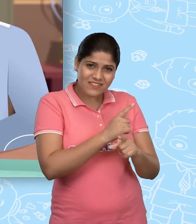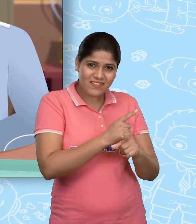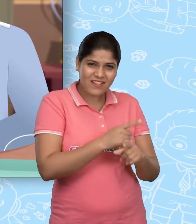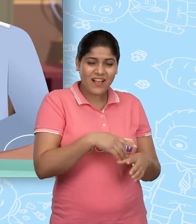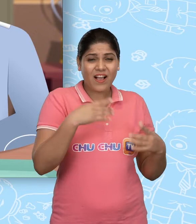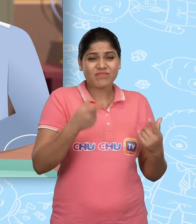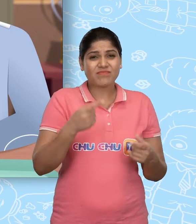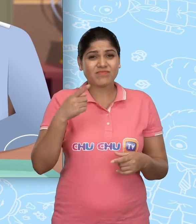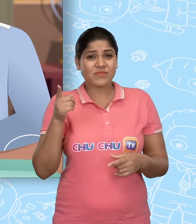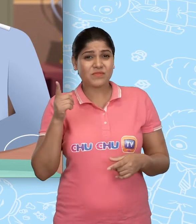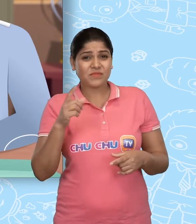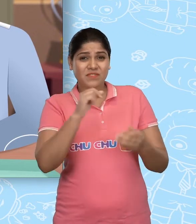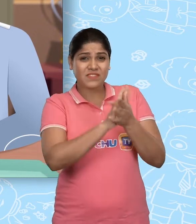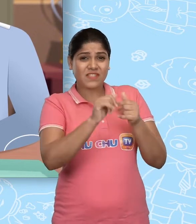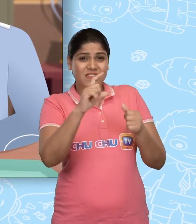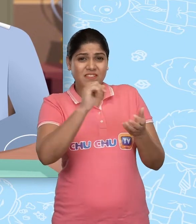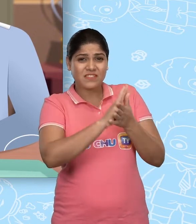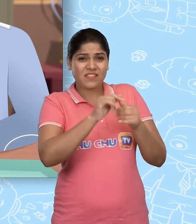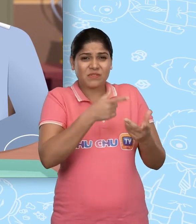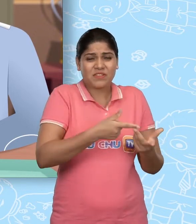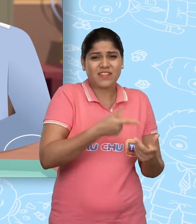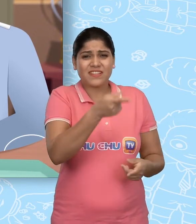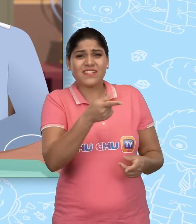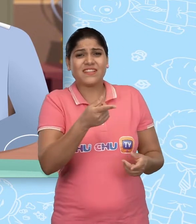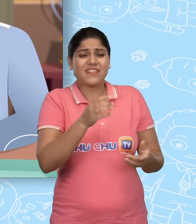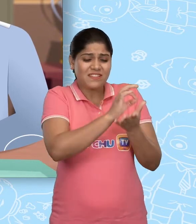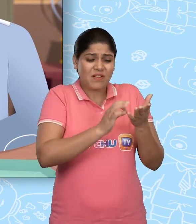Miss Dorothy! ChaCha मानता है की लिखना बहुत मुश्किल काम है